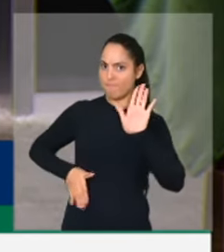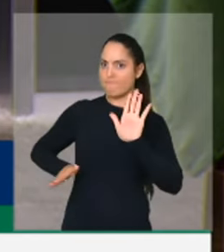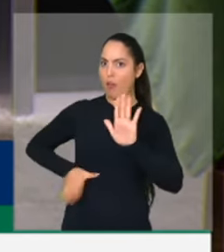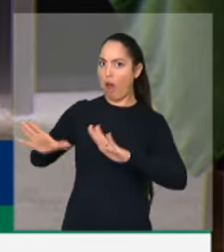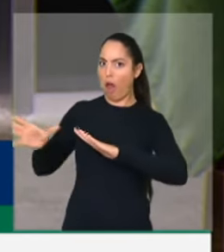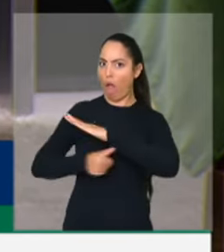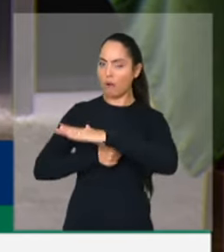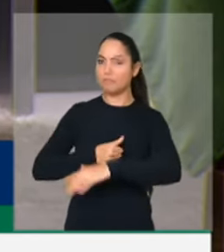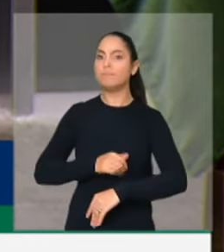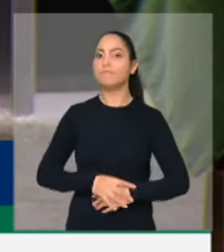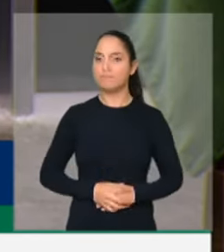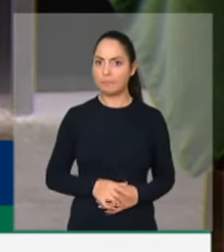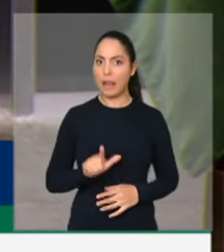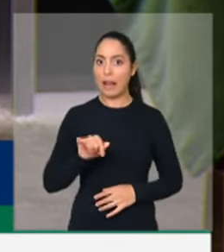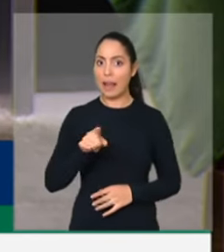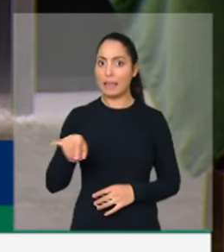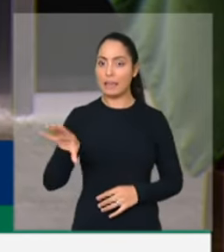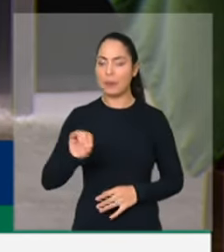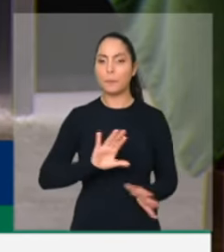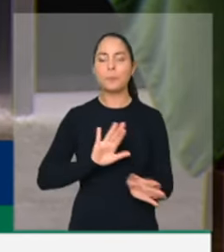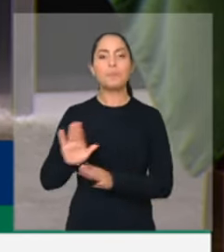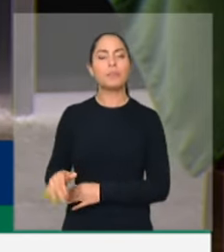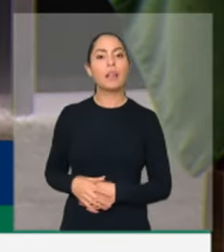AS MULHERES E A GENTE TEVE UMA MULHER E EU COMO PRESIDENTA DO PT, A GRATA SATISFAÇÃO DE